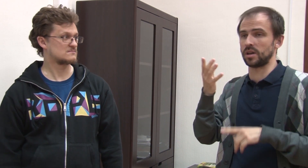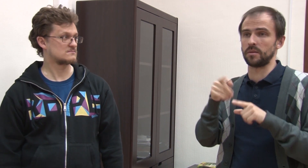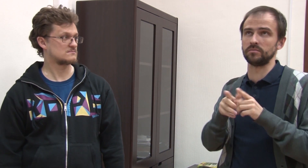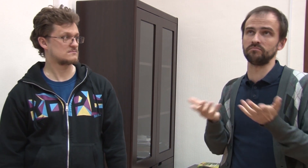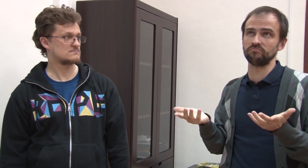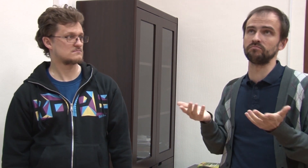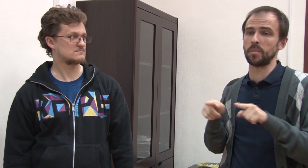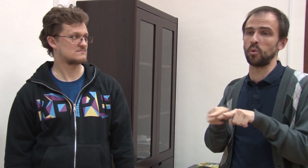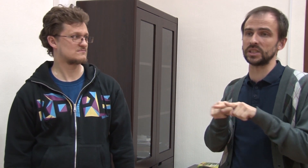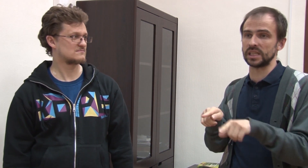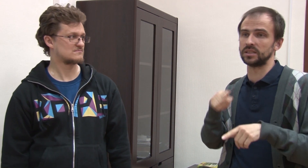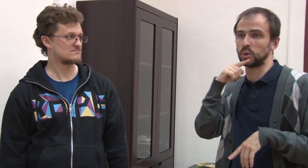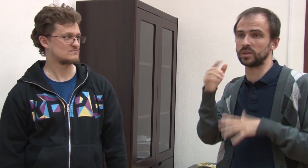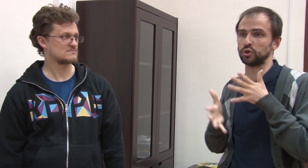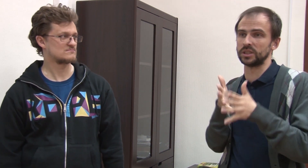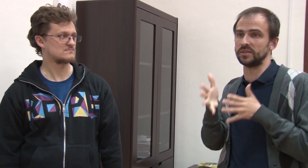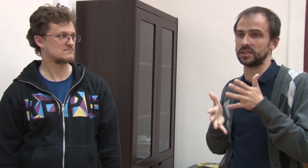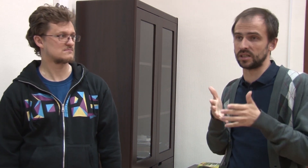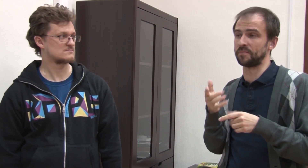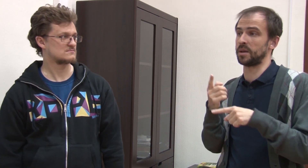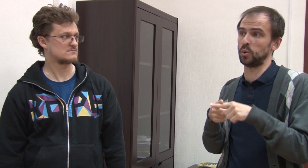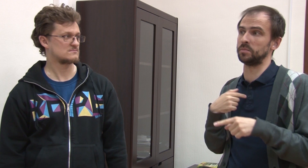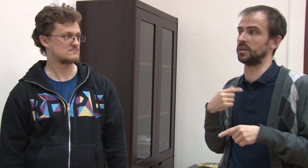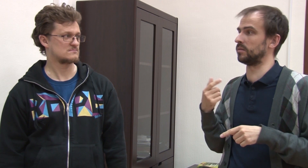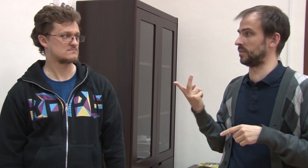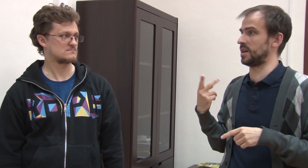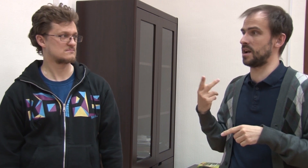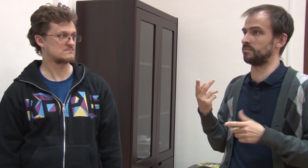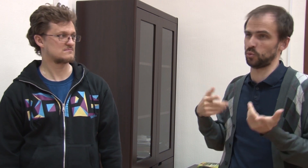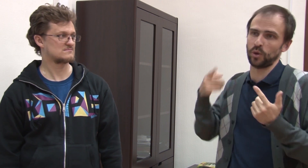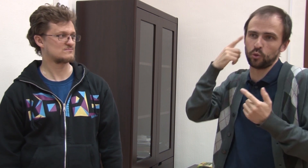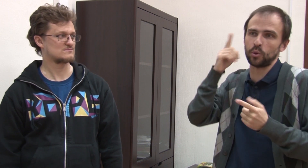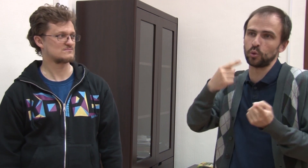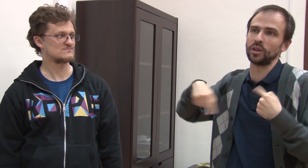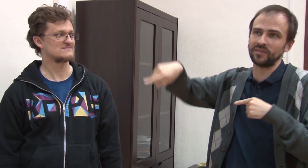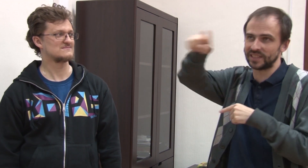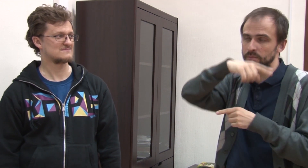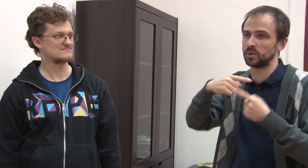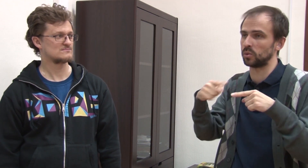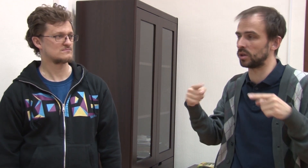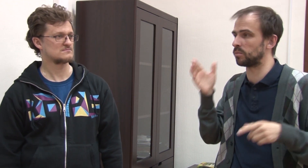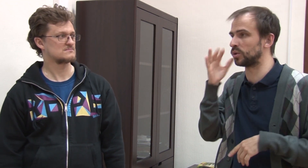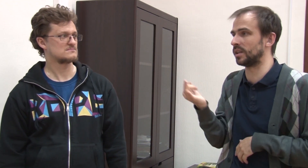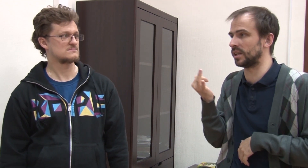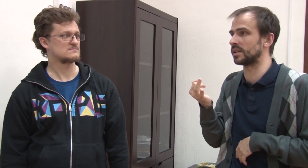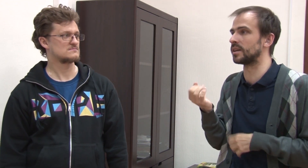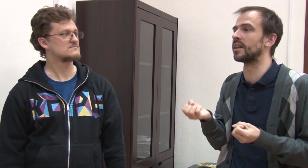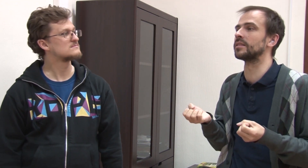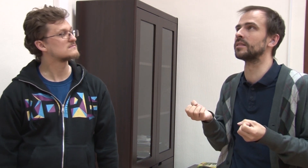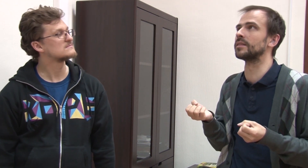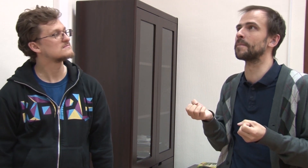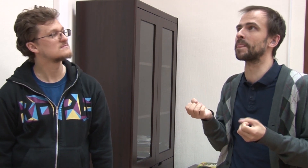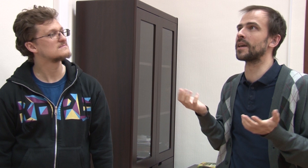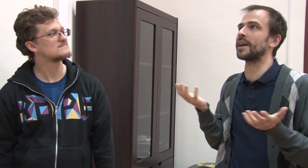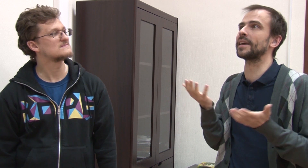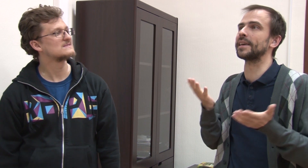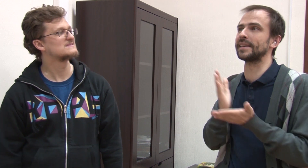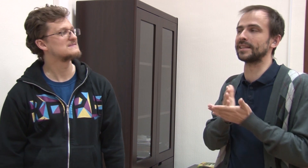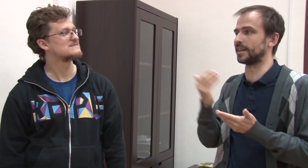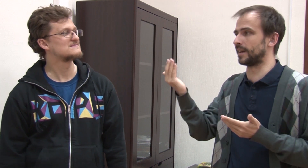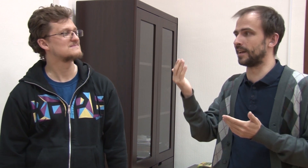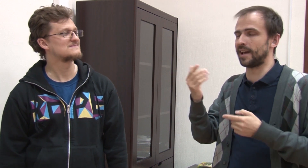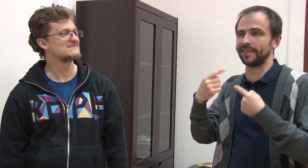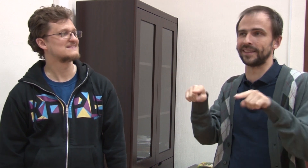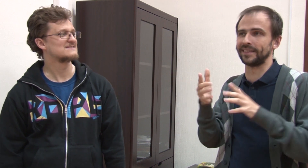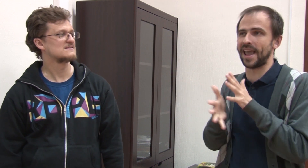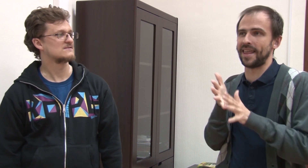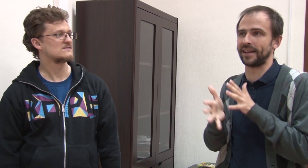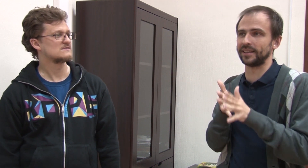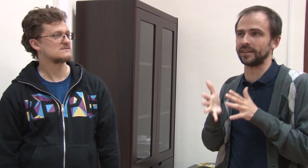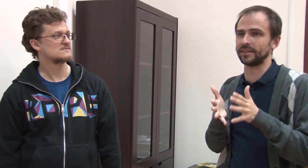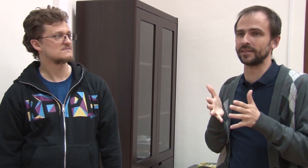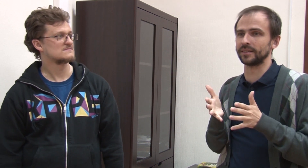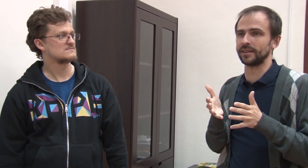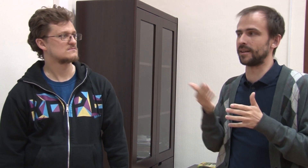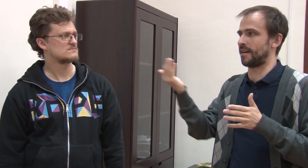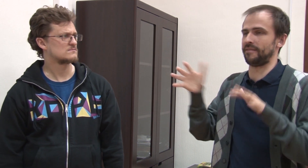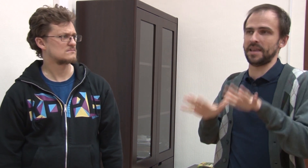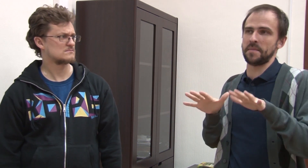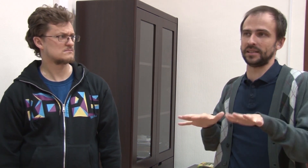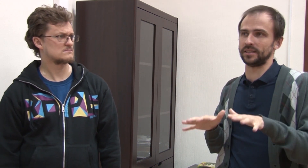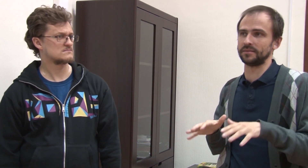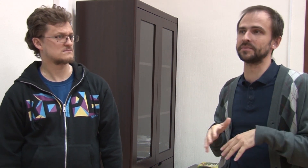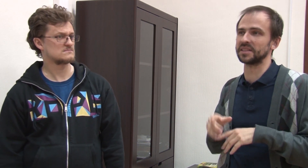Четвёртое… Популяризация русского жестового языка. Плюс нам и, я думаю, всем другим будет интересно узнать про местные диалекты.